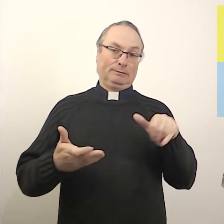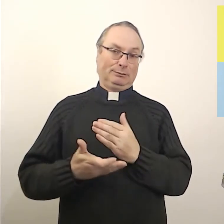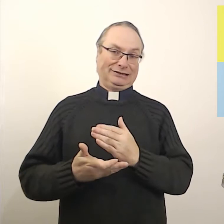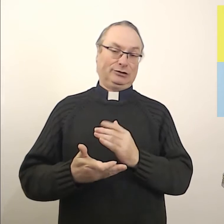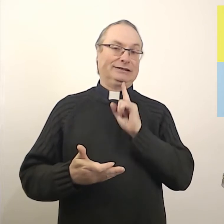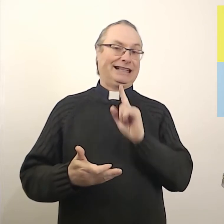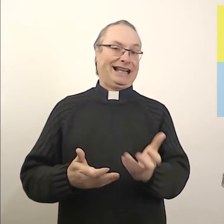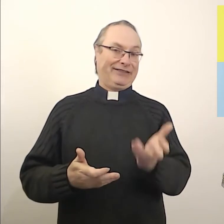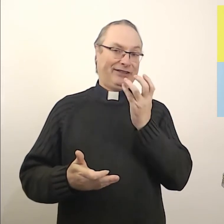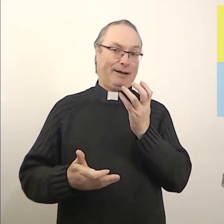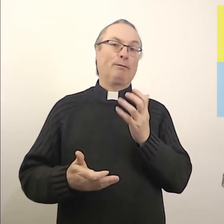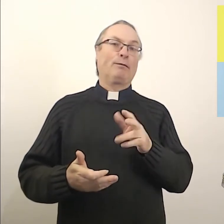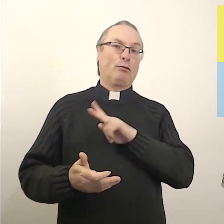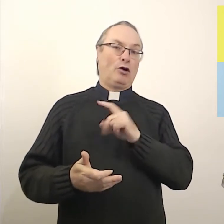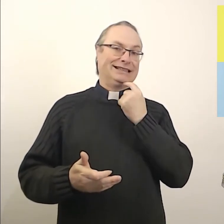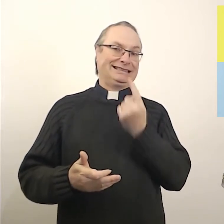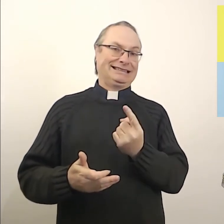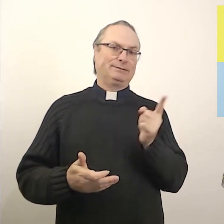Parce que Paul disait: en effet,